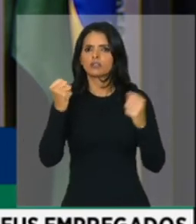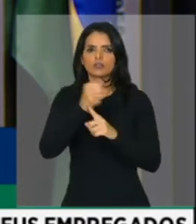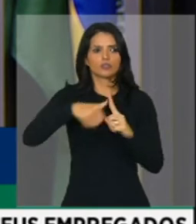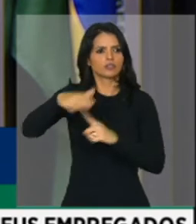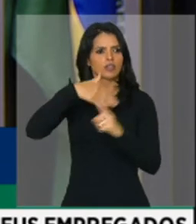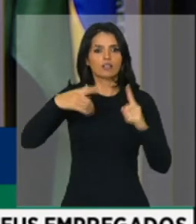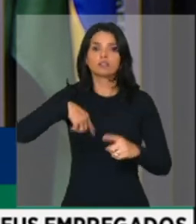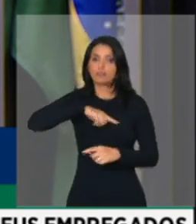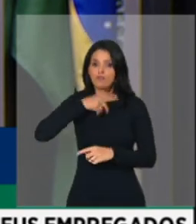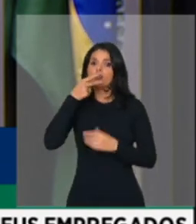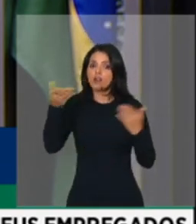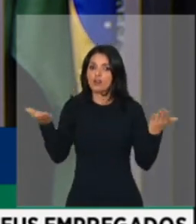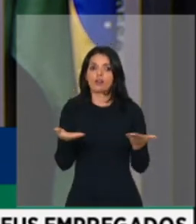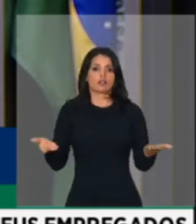FALANDO NESSE MOMENTO. O QUE É QUE VAMOS ESPERAR PARA